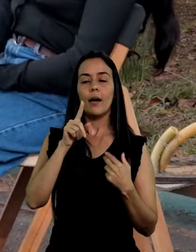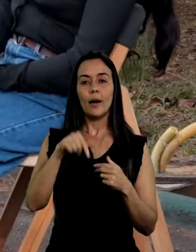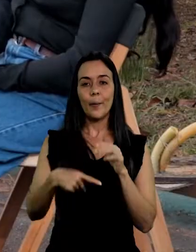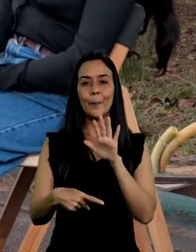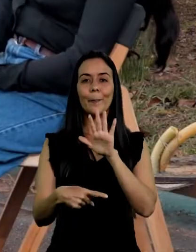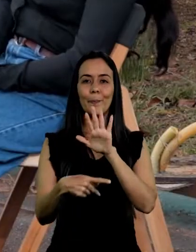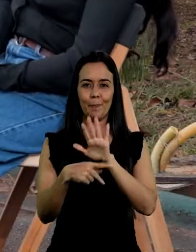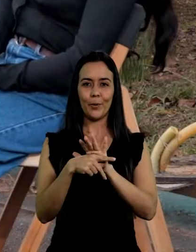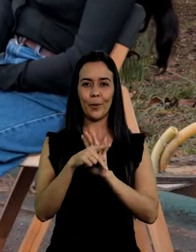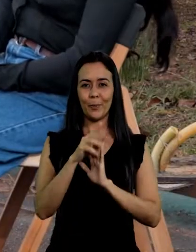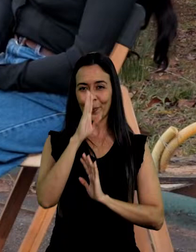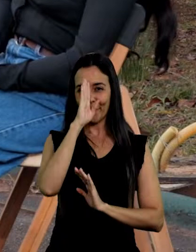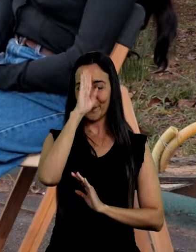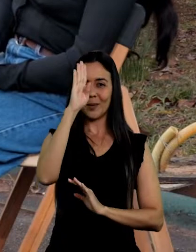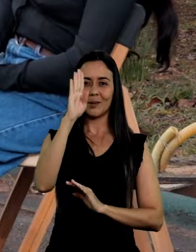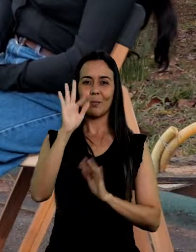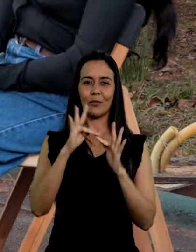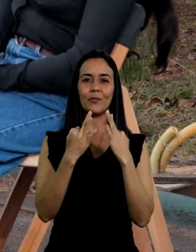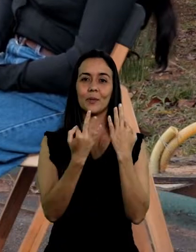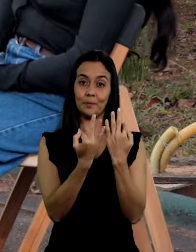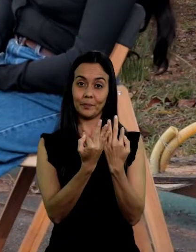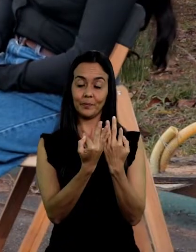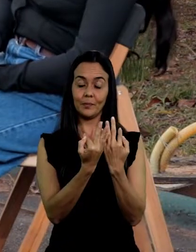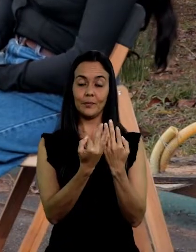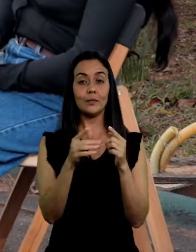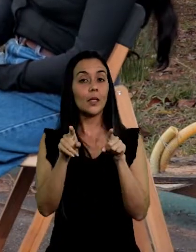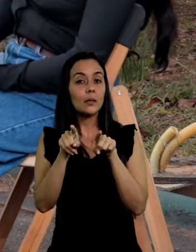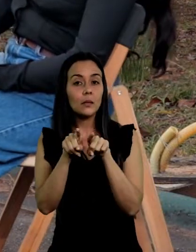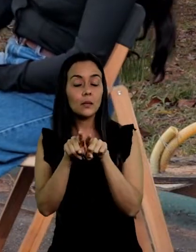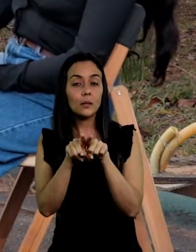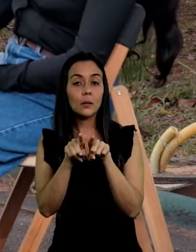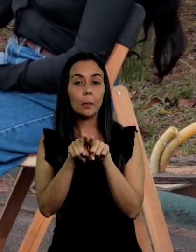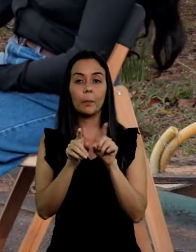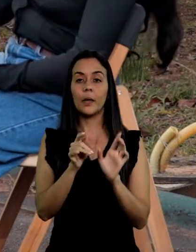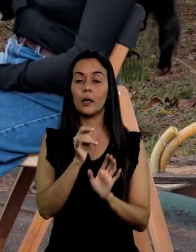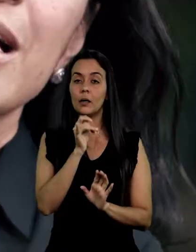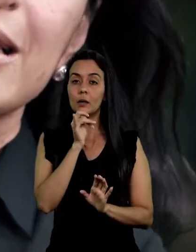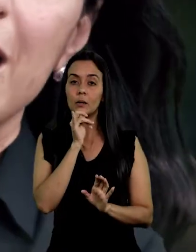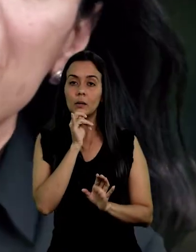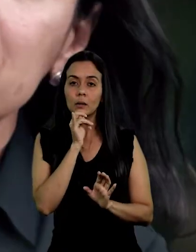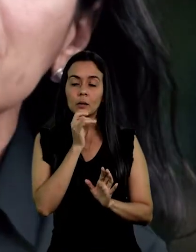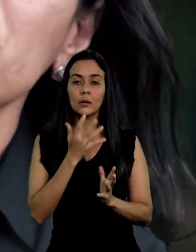mas muitas delas também são arrimo de família, né? São as pessoas que trazem,